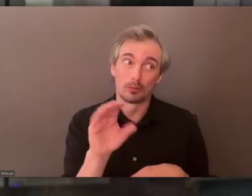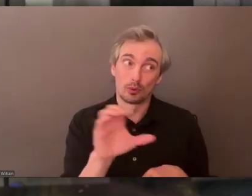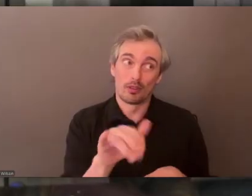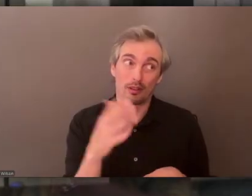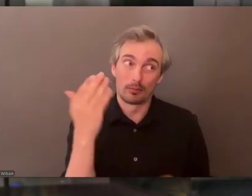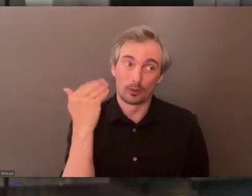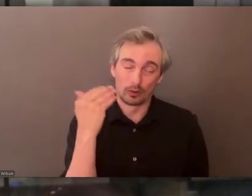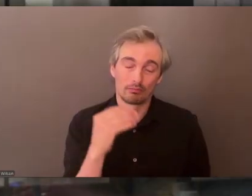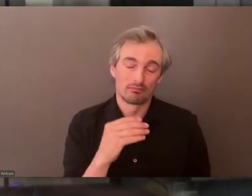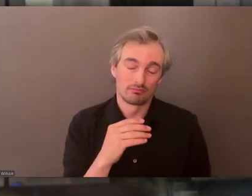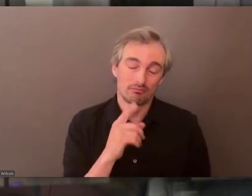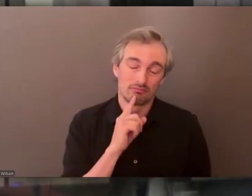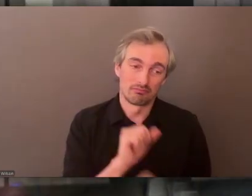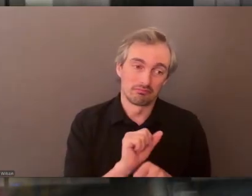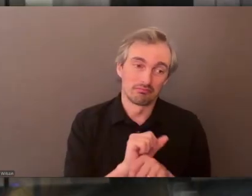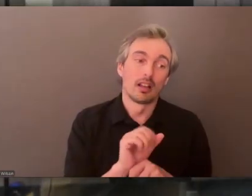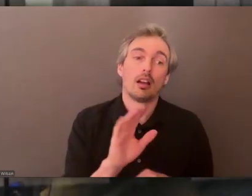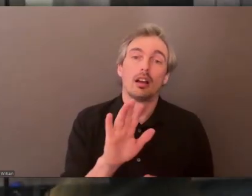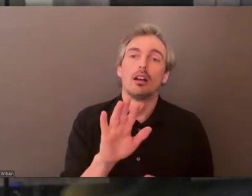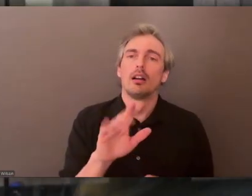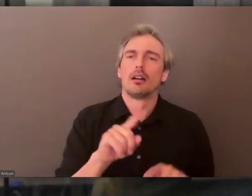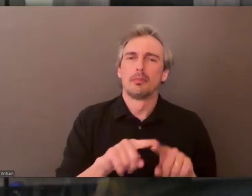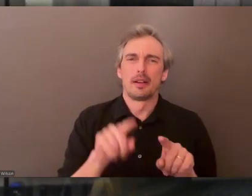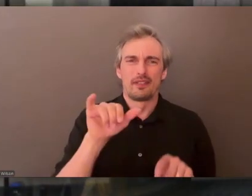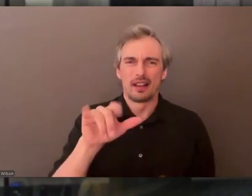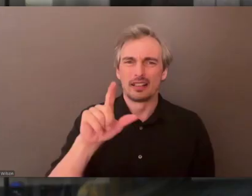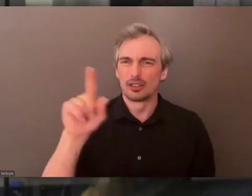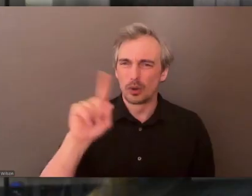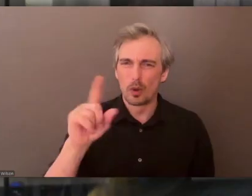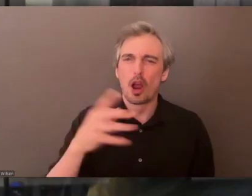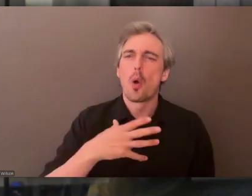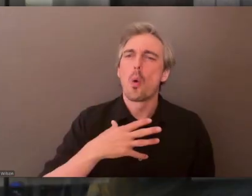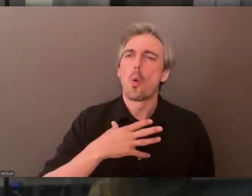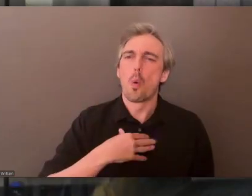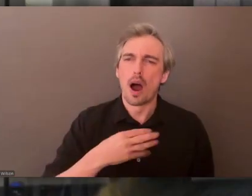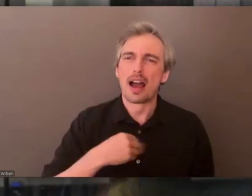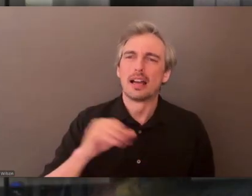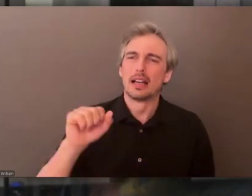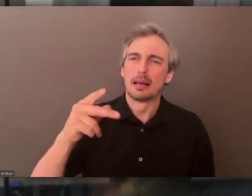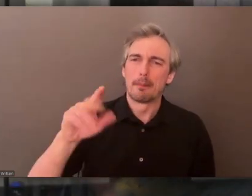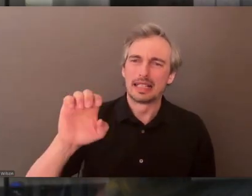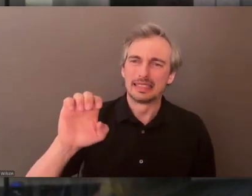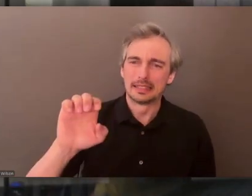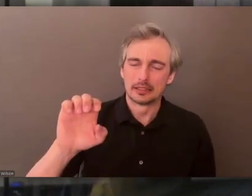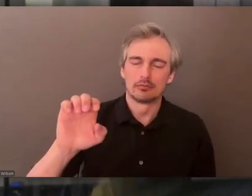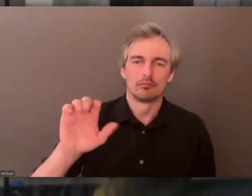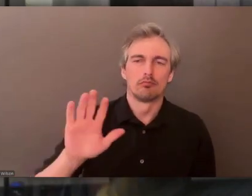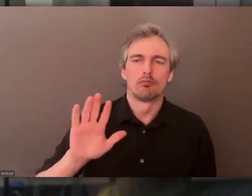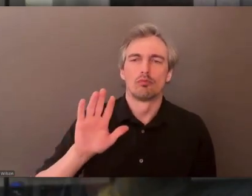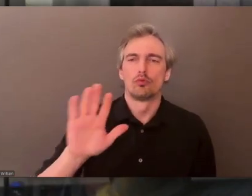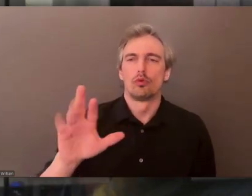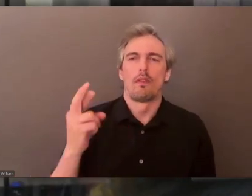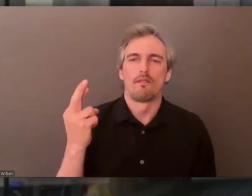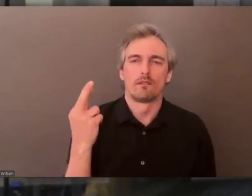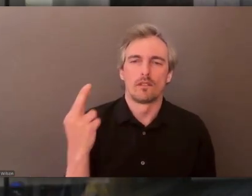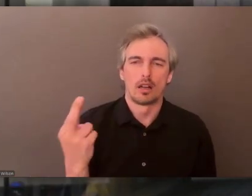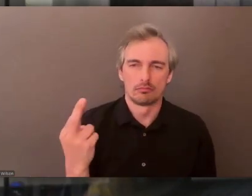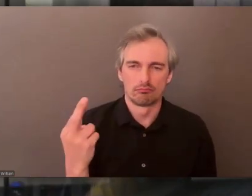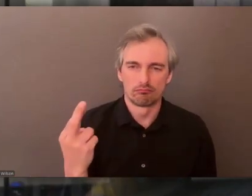完全にアクセシブルでなくても、通常は大きくしてホ ワイトスペ ースを増やすことで少しは改善されます。